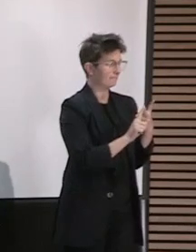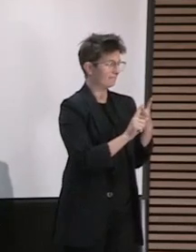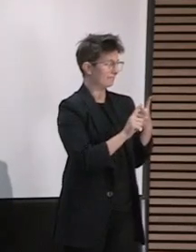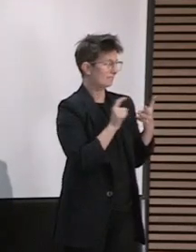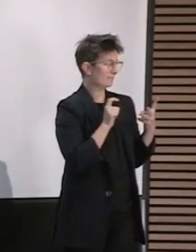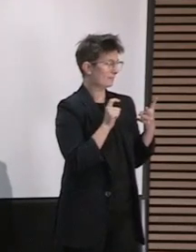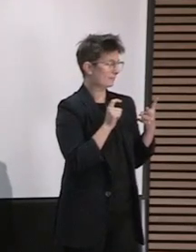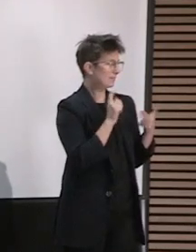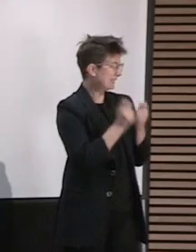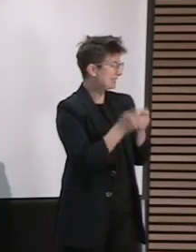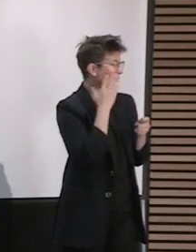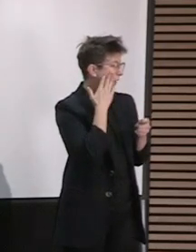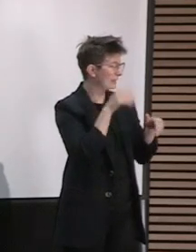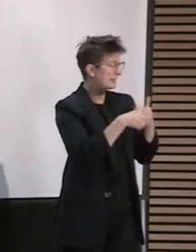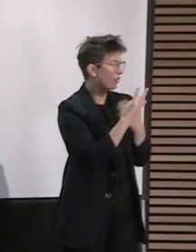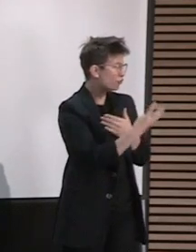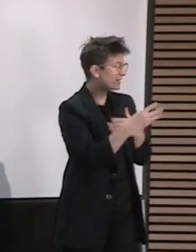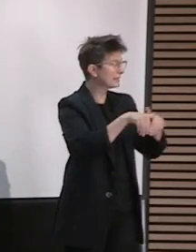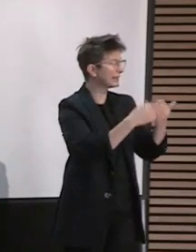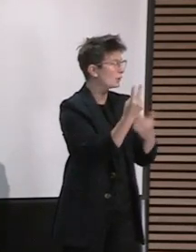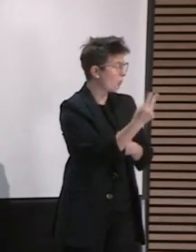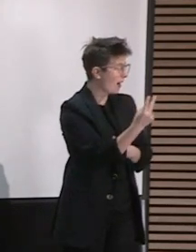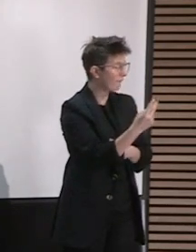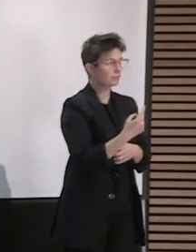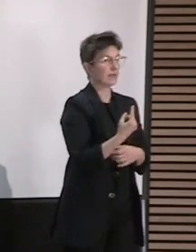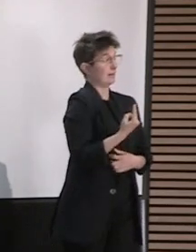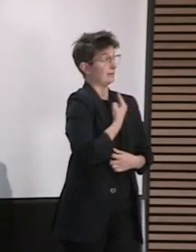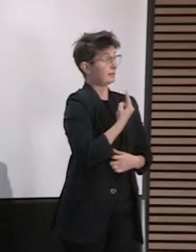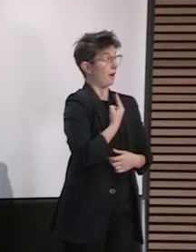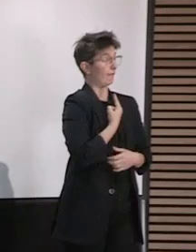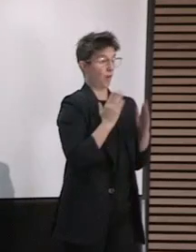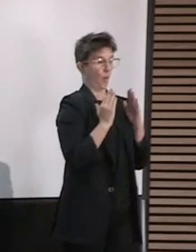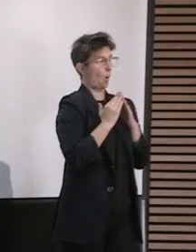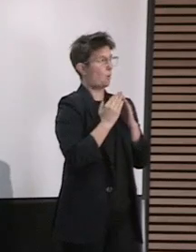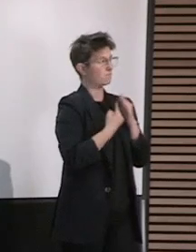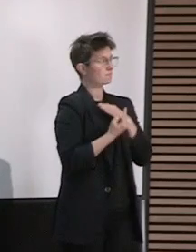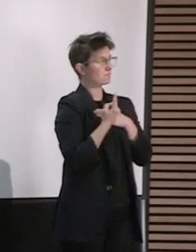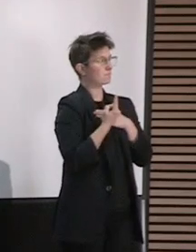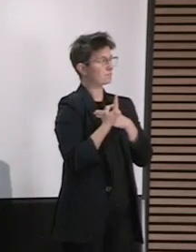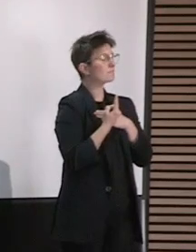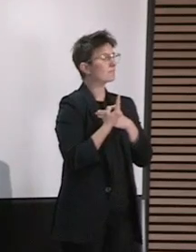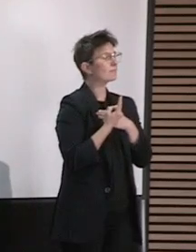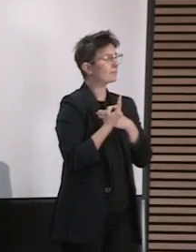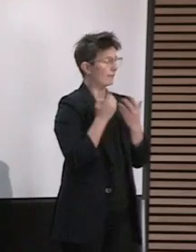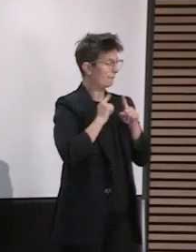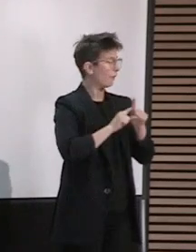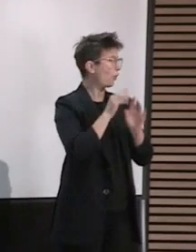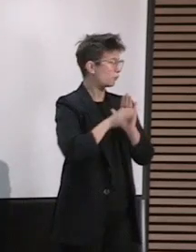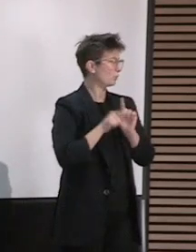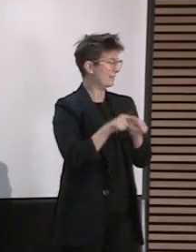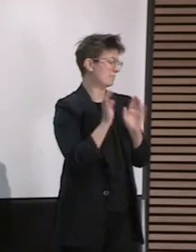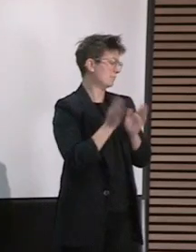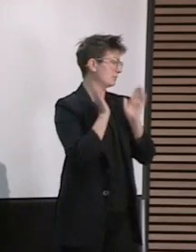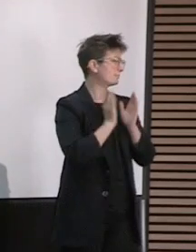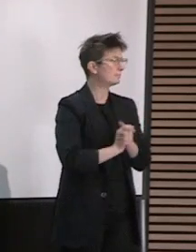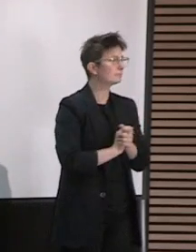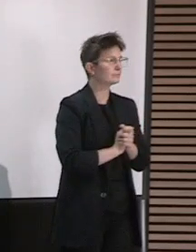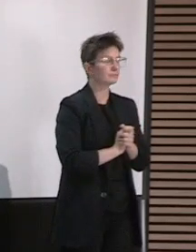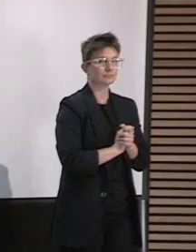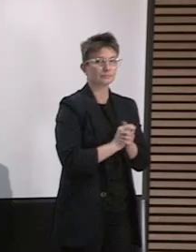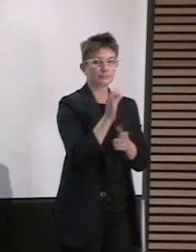hauora katoa. Ka tiakina hoki